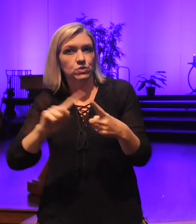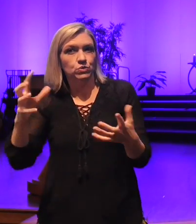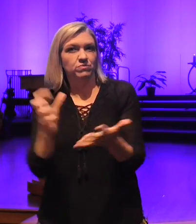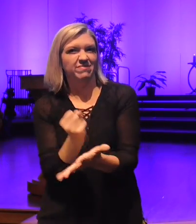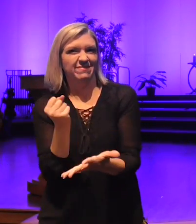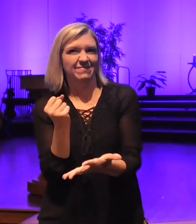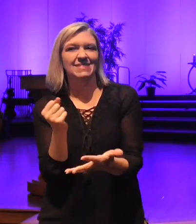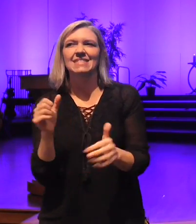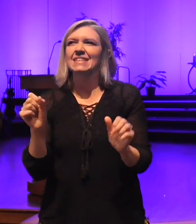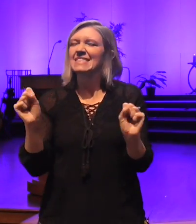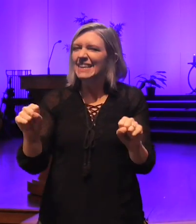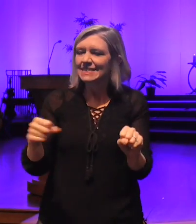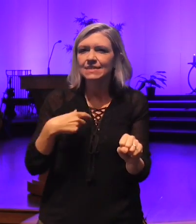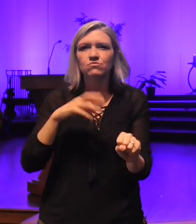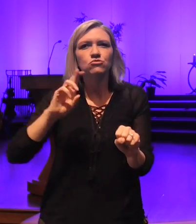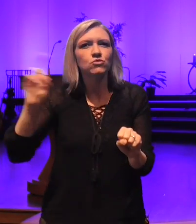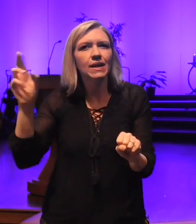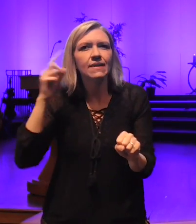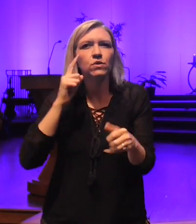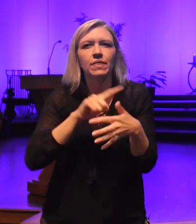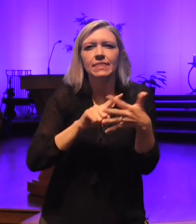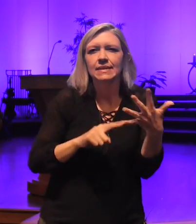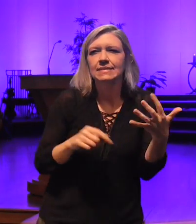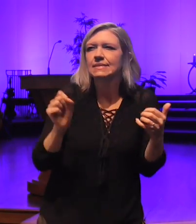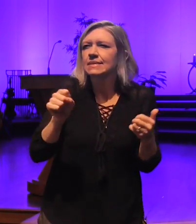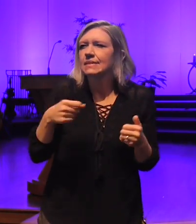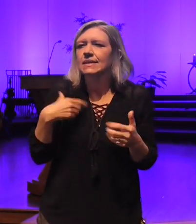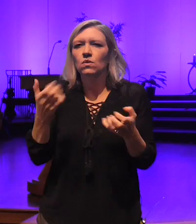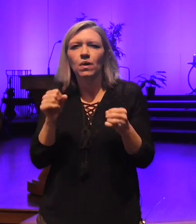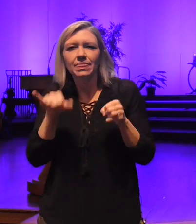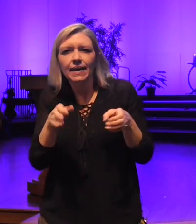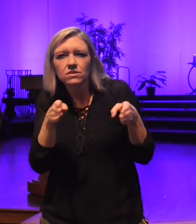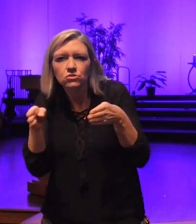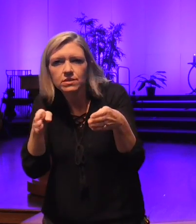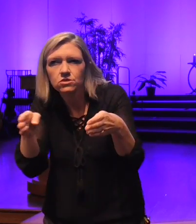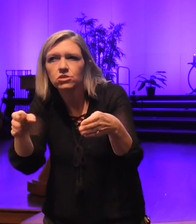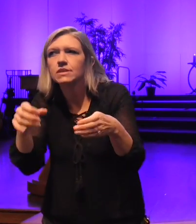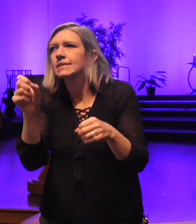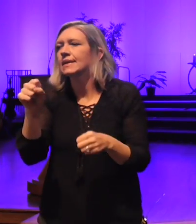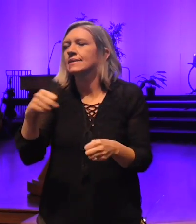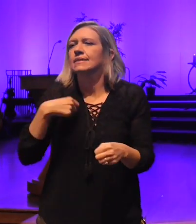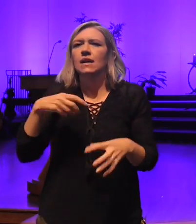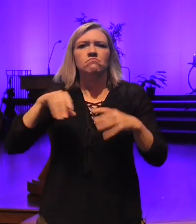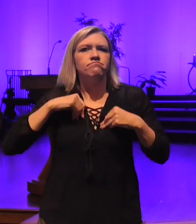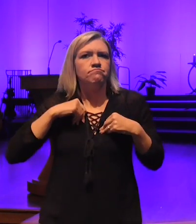sí, estoy listo para esto sí, quiero ir en esta dirección sí, estoy adoptando esto y lo que quiero